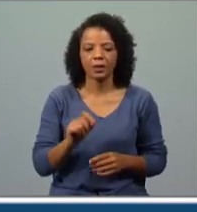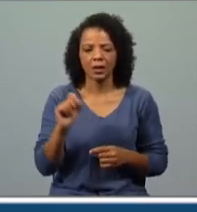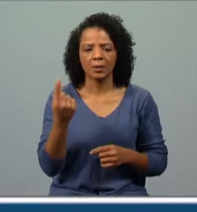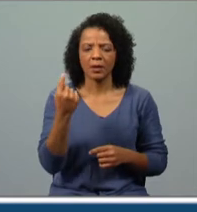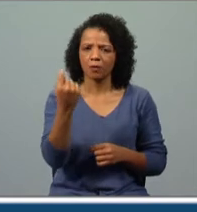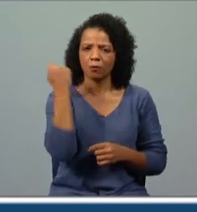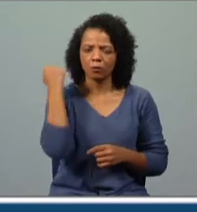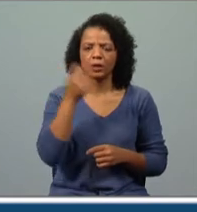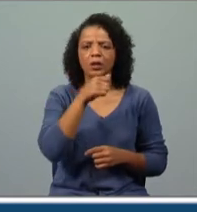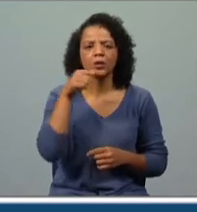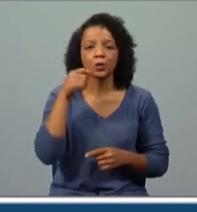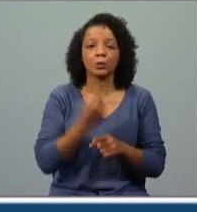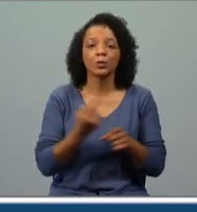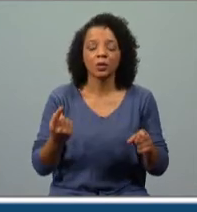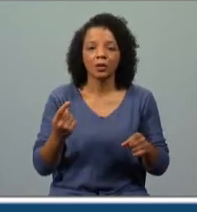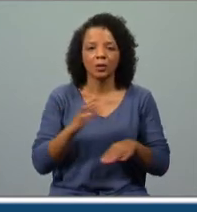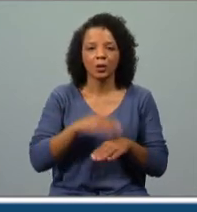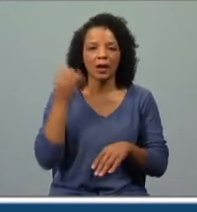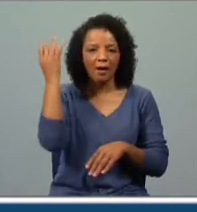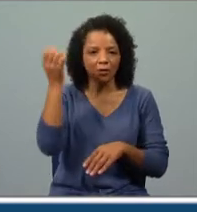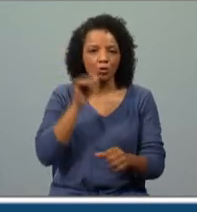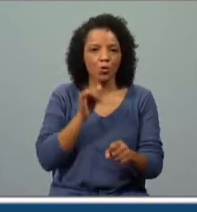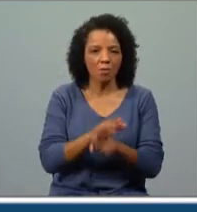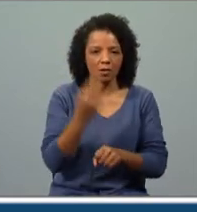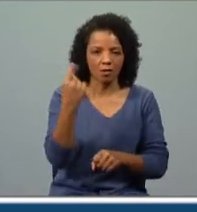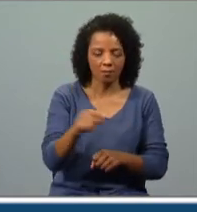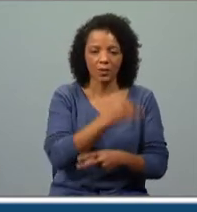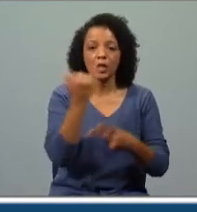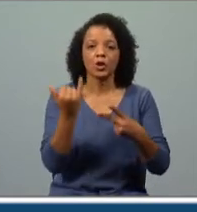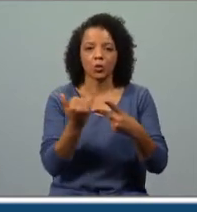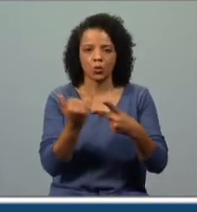um fundo azul por quê Porque alma aventuras no mar a segunda capa 藍色背景 為什麼為什麼靈魂海上冒險第二張封面